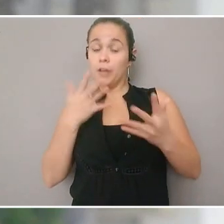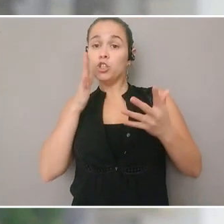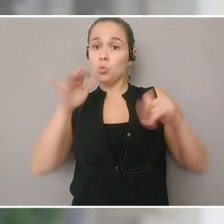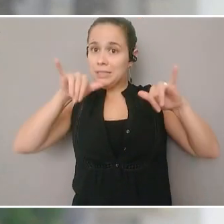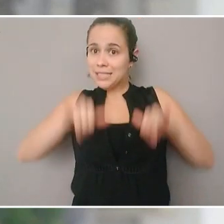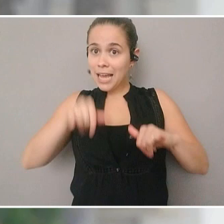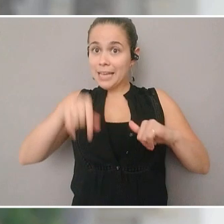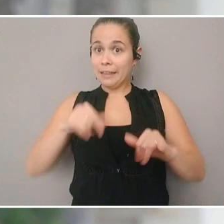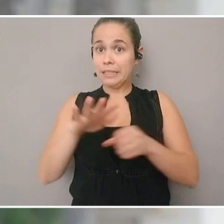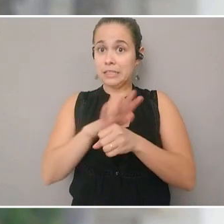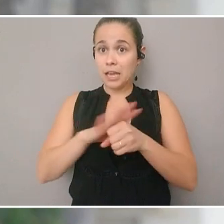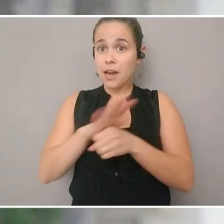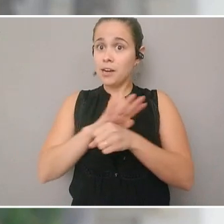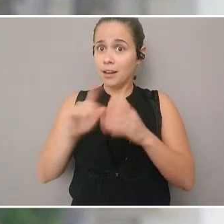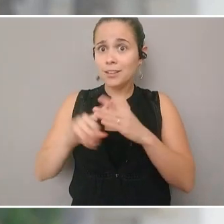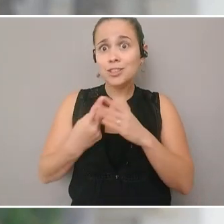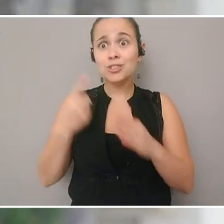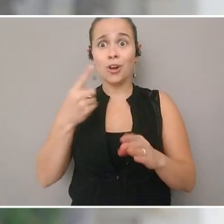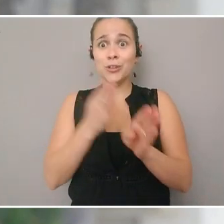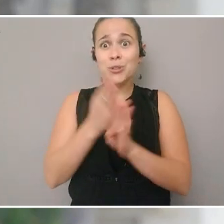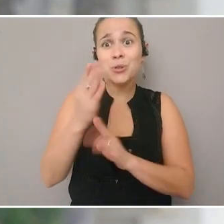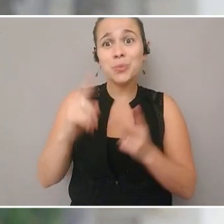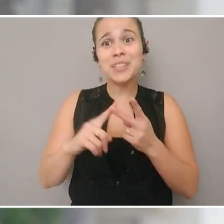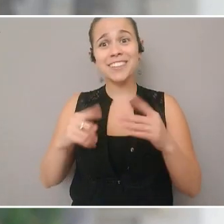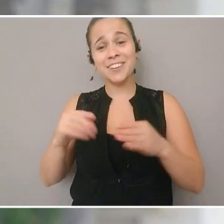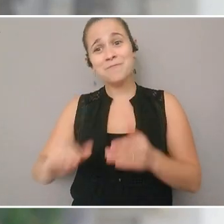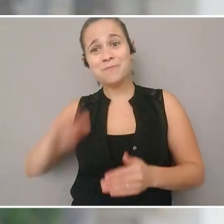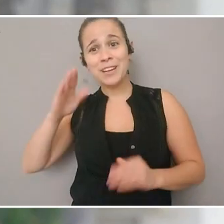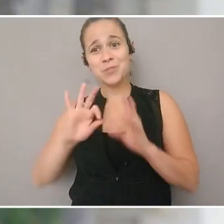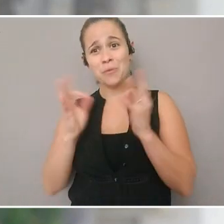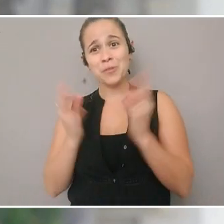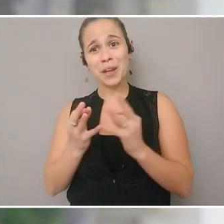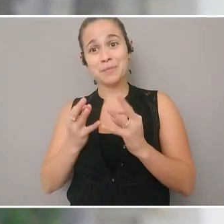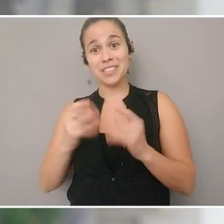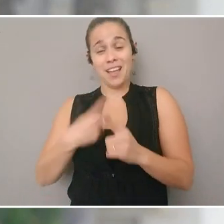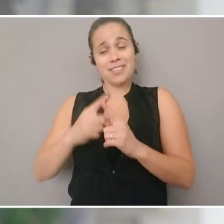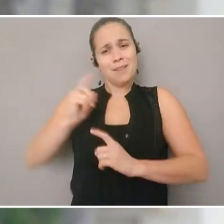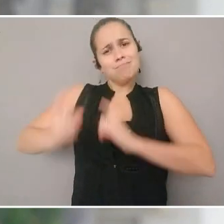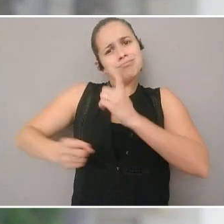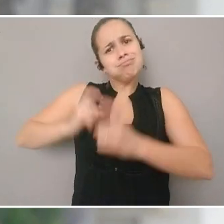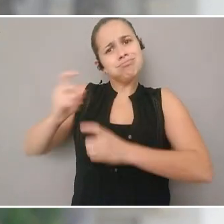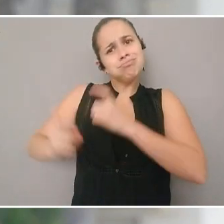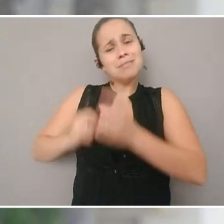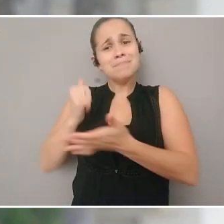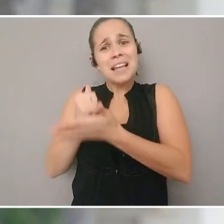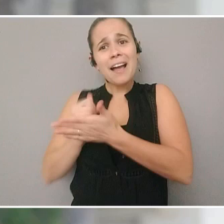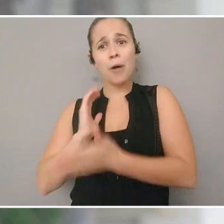carreras, criando familias, y por lo tanto